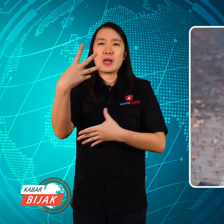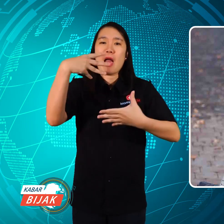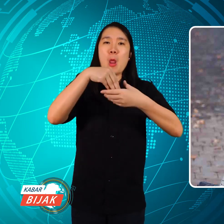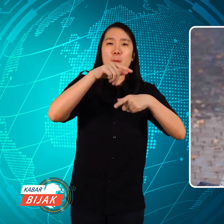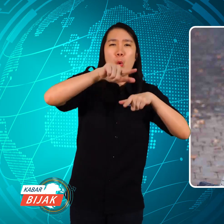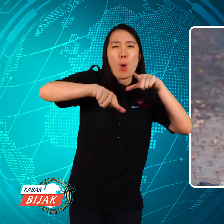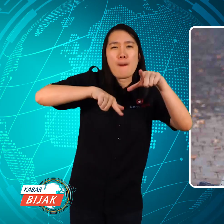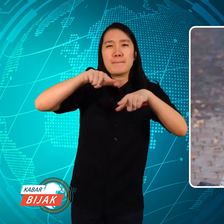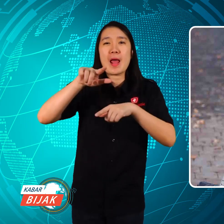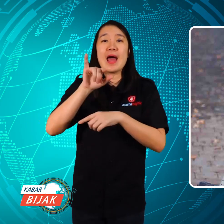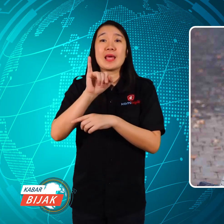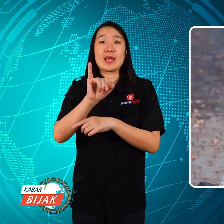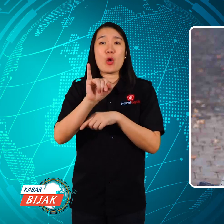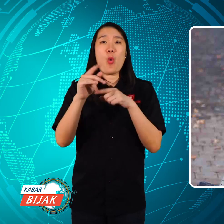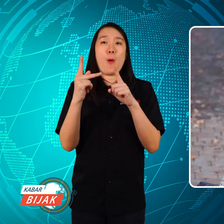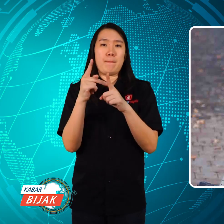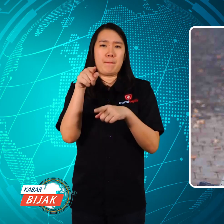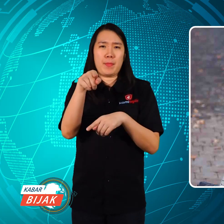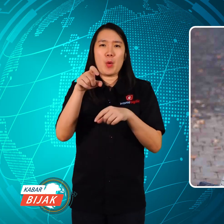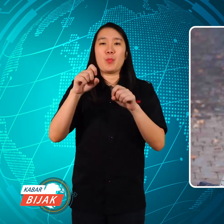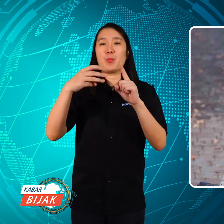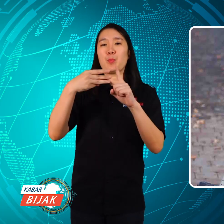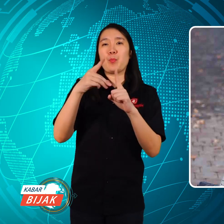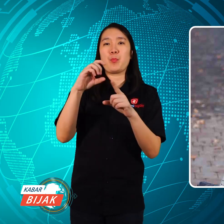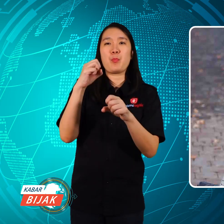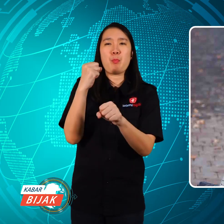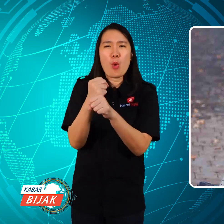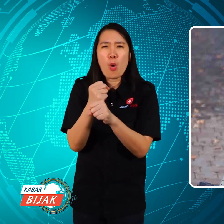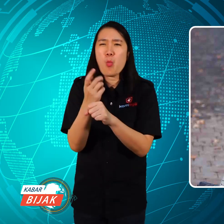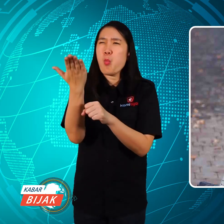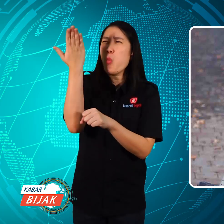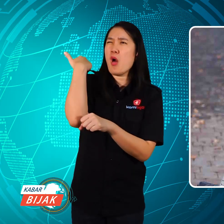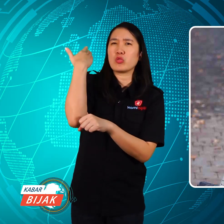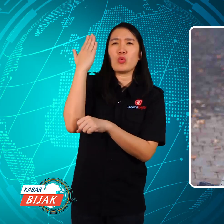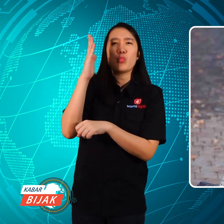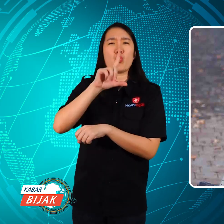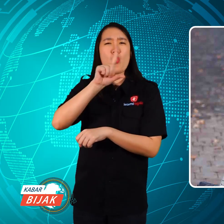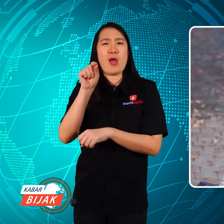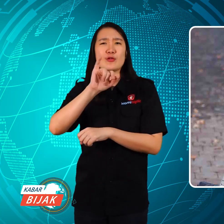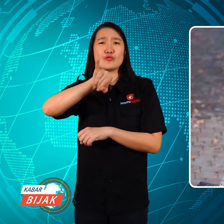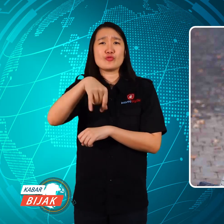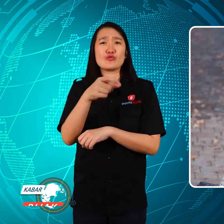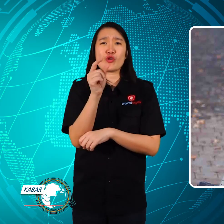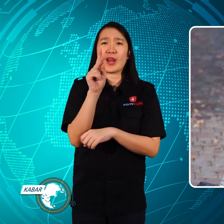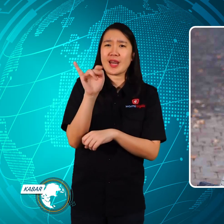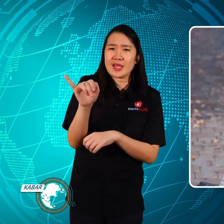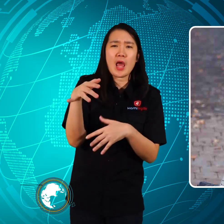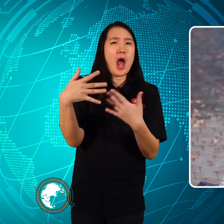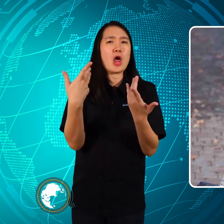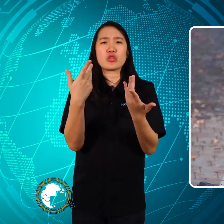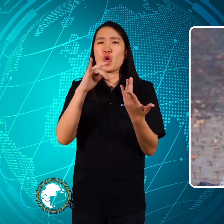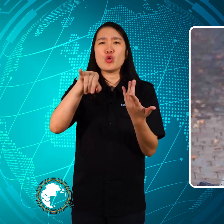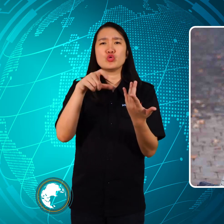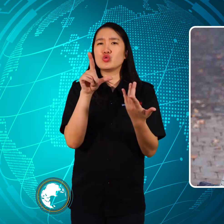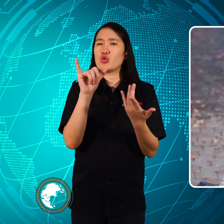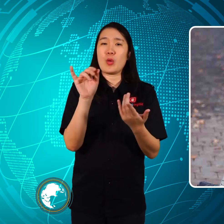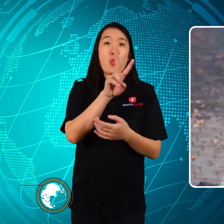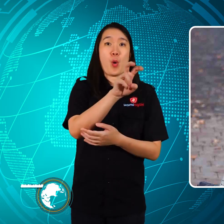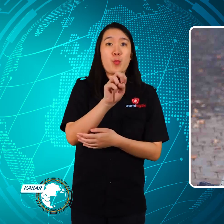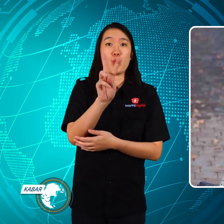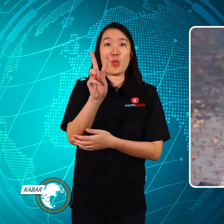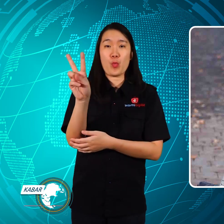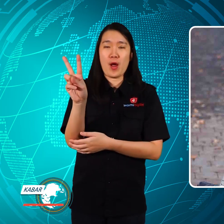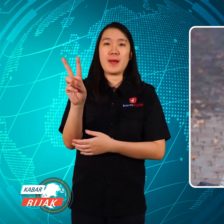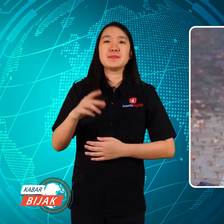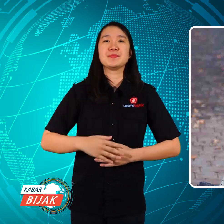dalam lomba IndiHome Blog waktu Juni-Juli 2022.